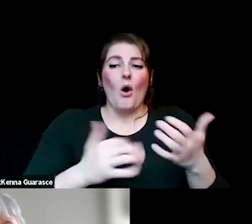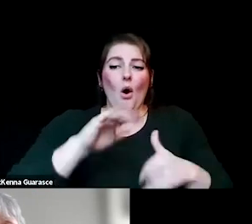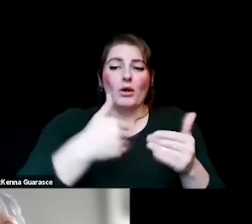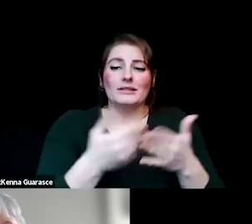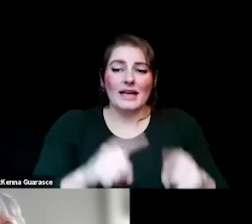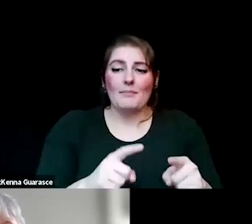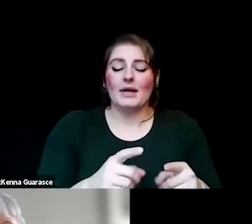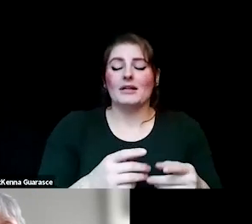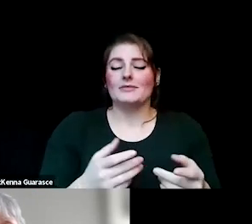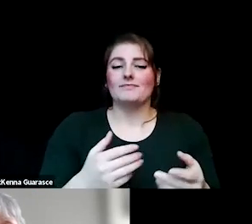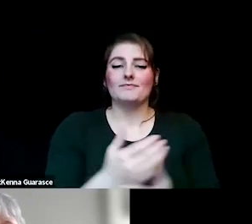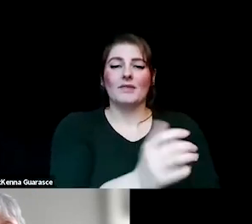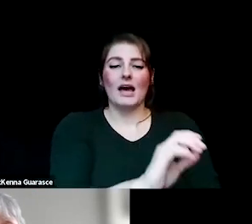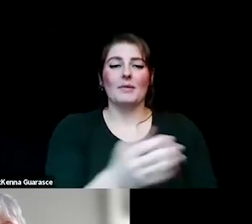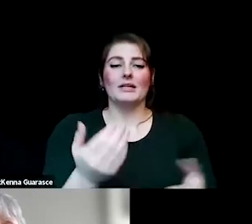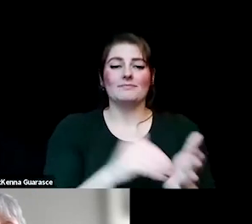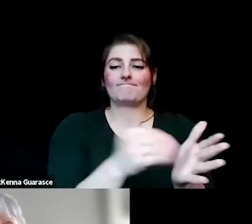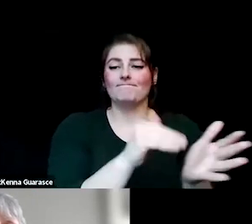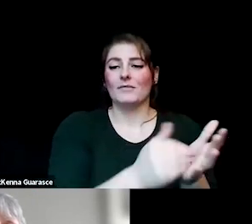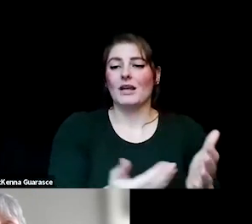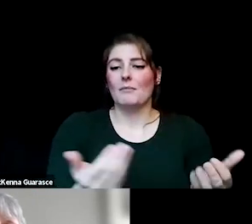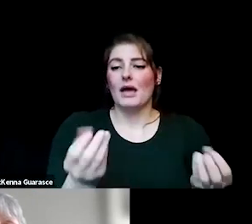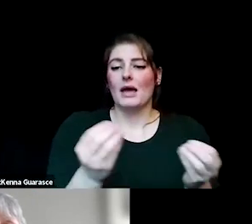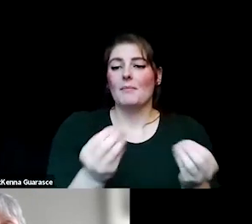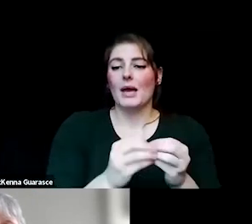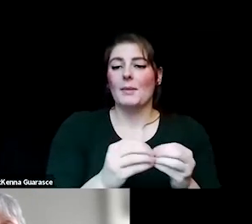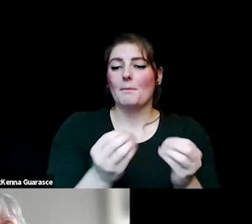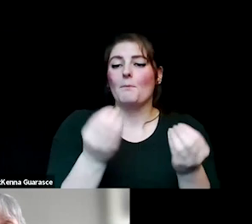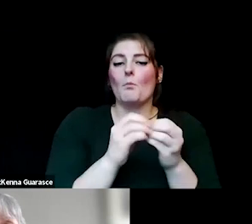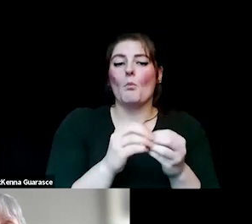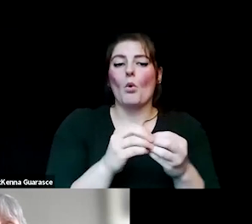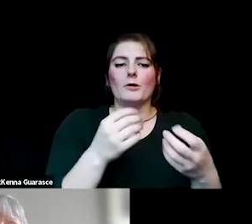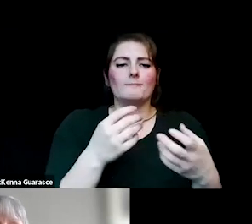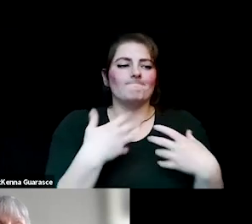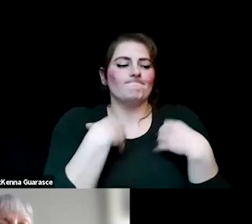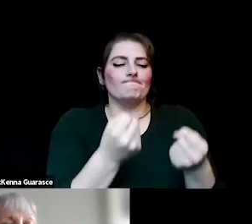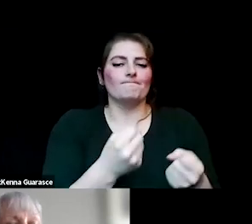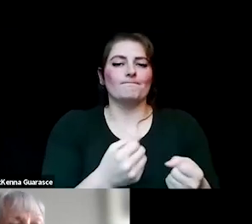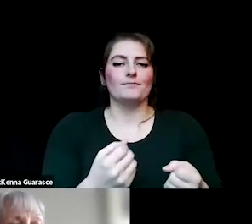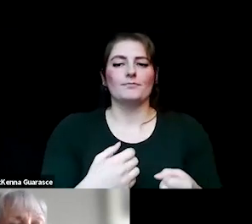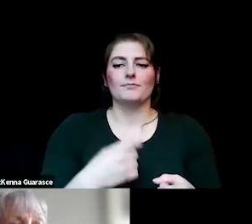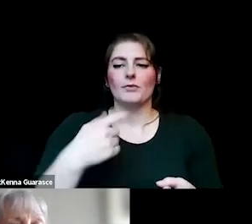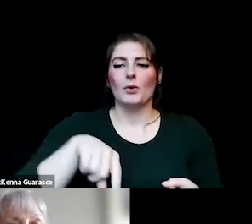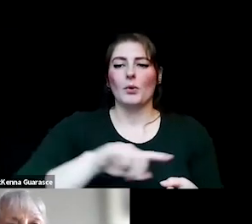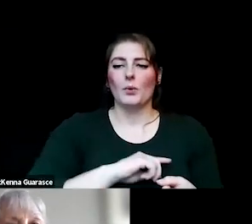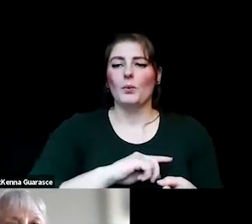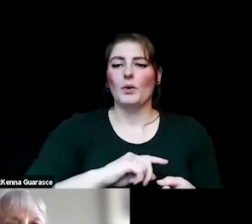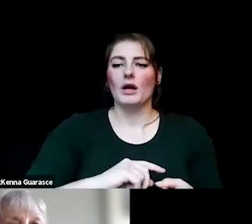y eso hizo que fuera más intenso. Y mientras profundizábamos en el estigma